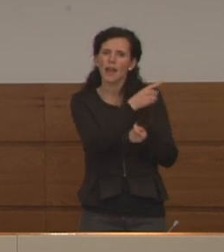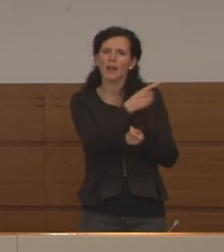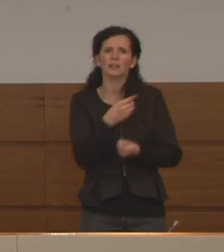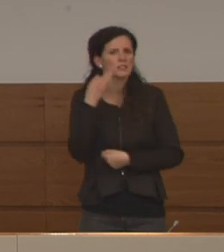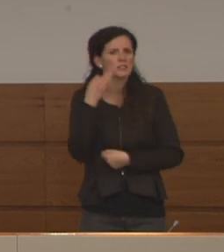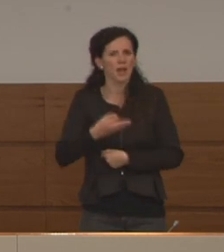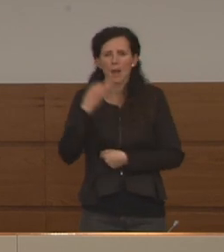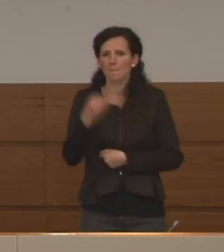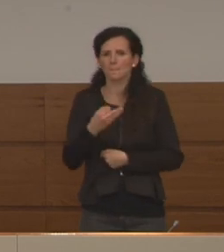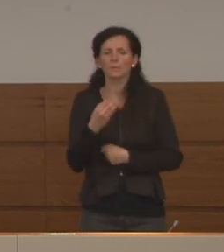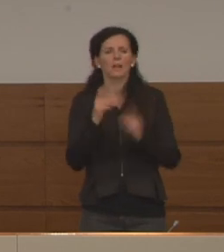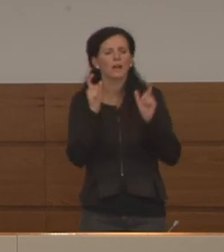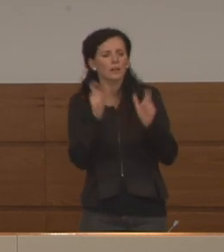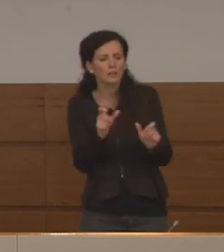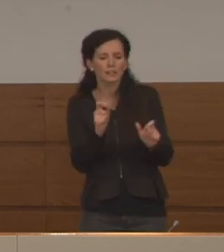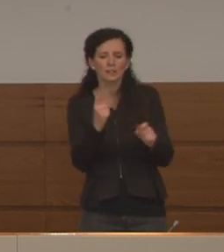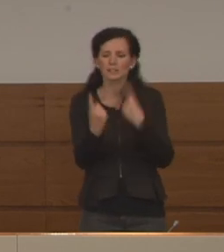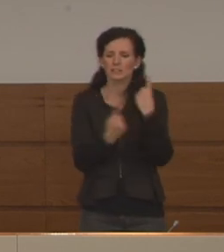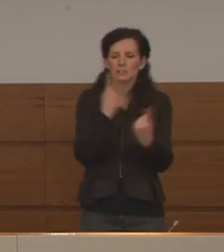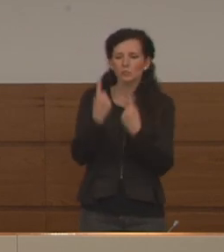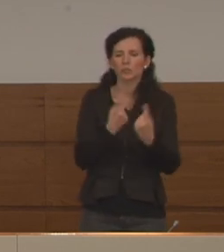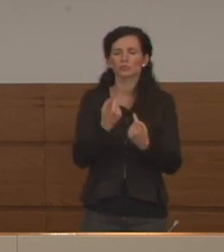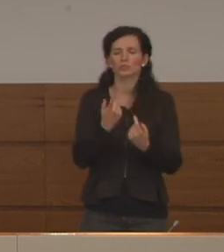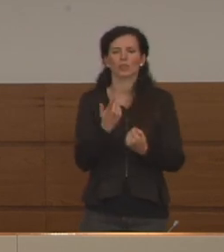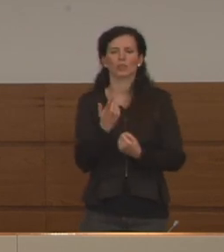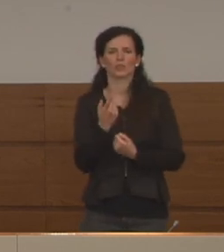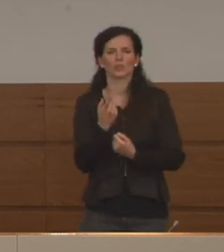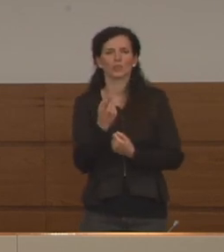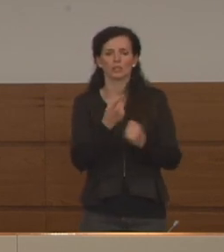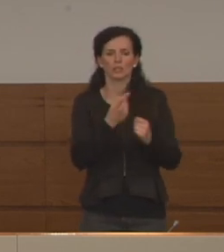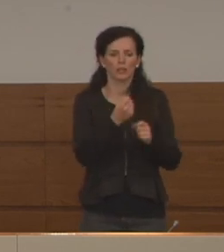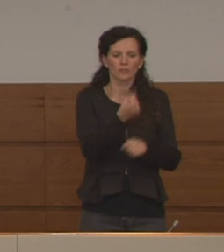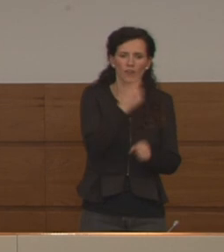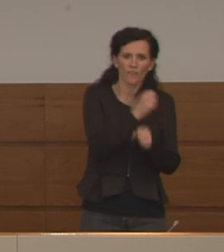le questioni relative a vaccini, relative a farmaci, relative a protocolli